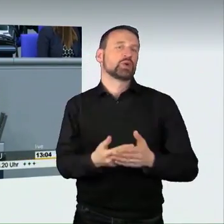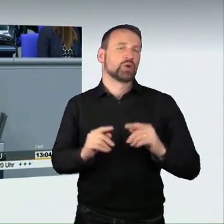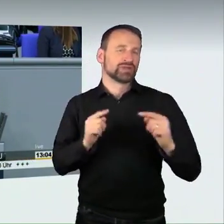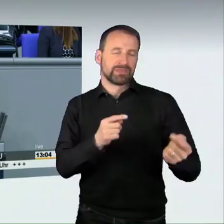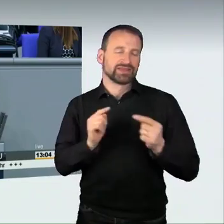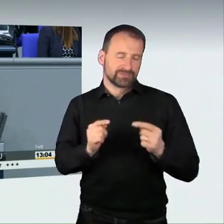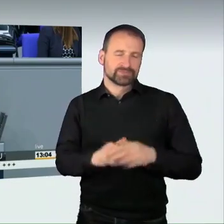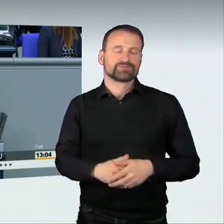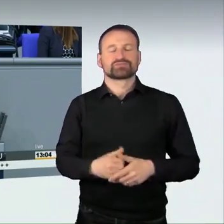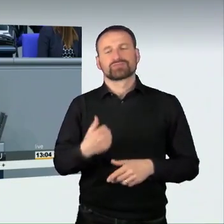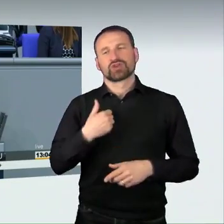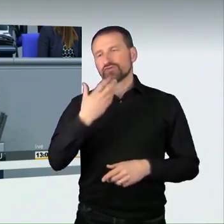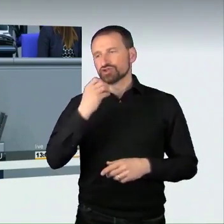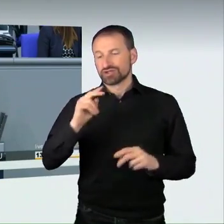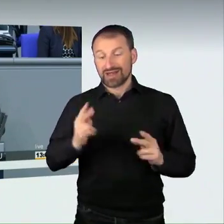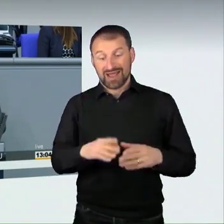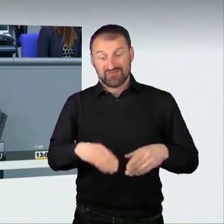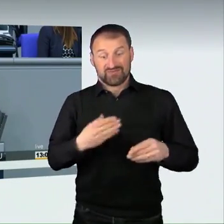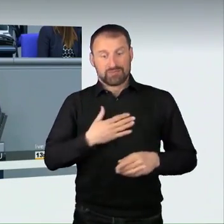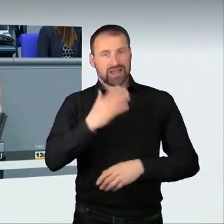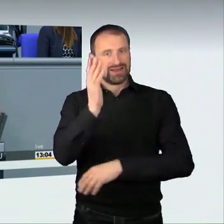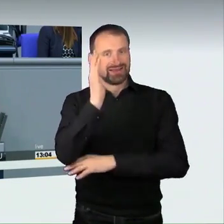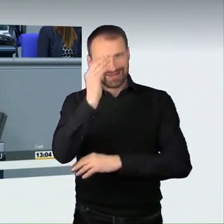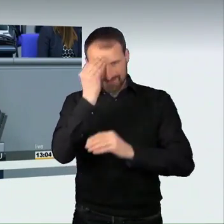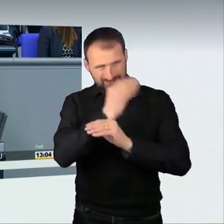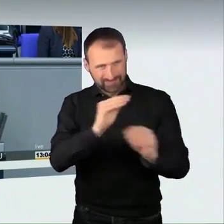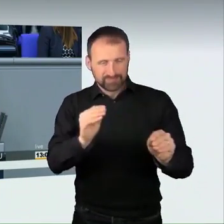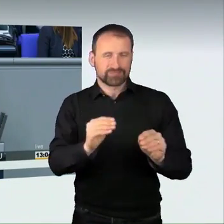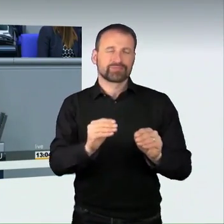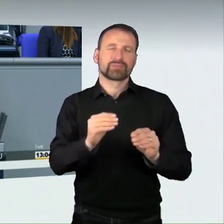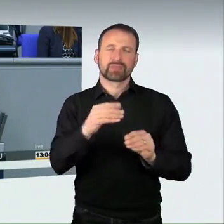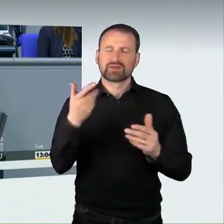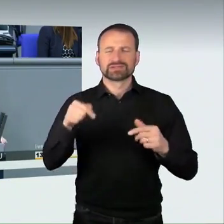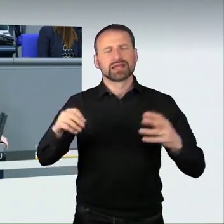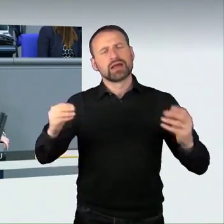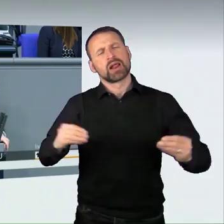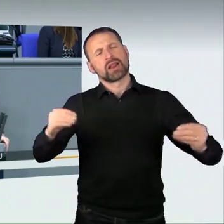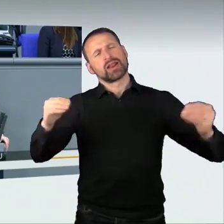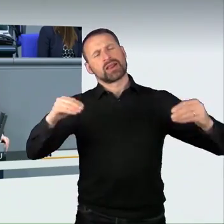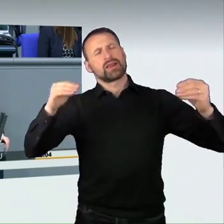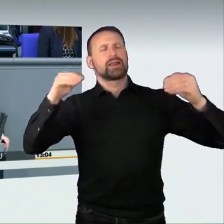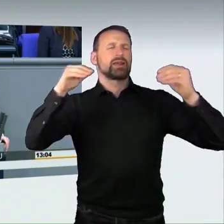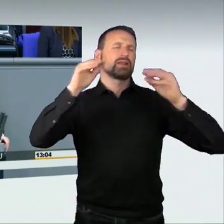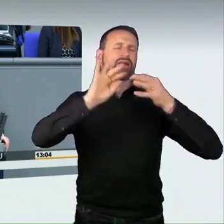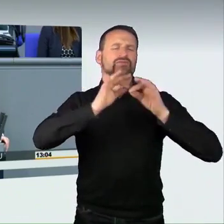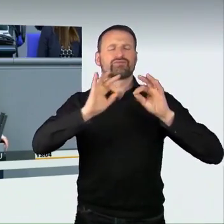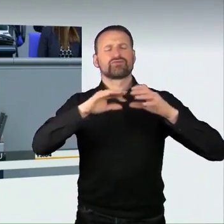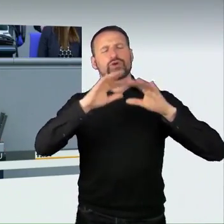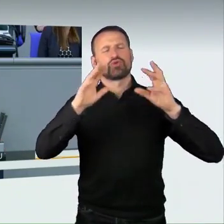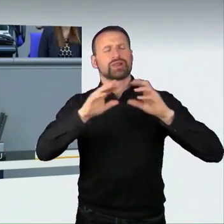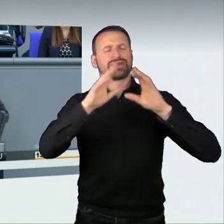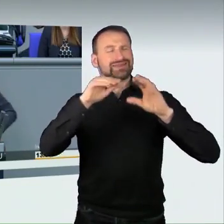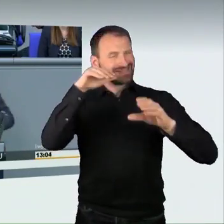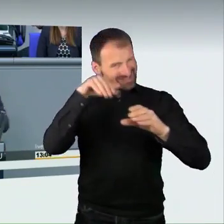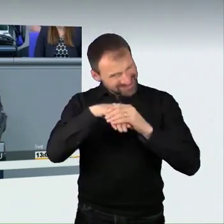Das, was hier mit etwas Brimborium formuliert wird, heißt doch: